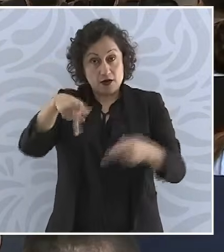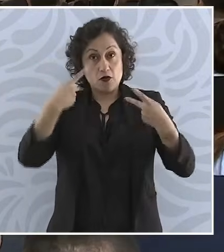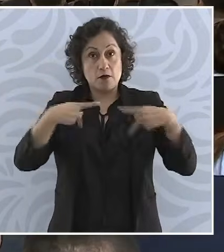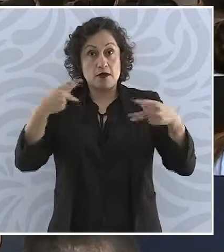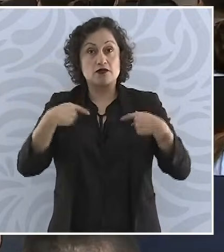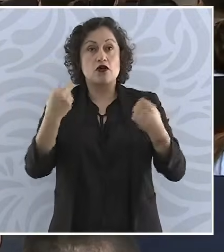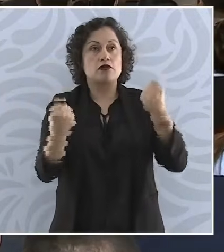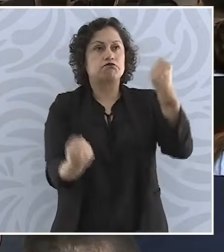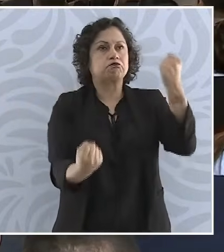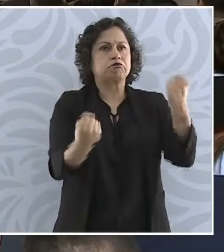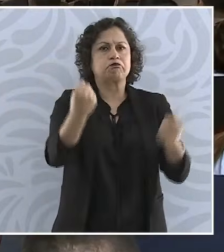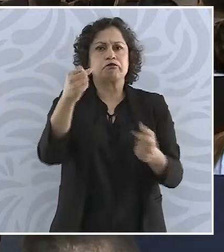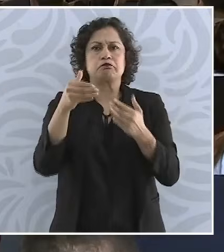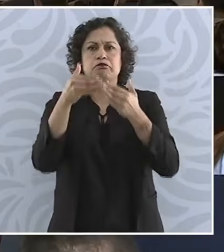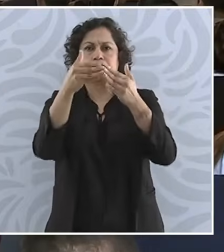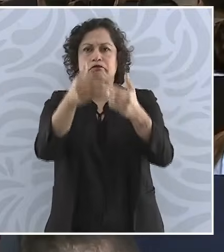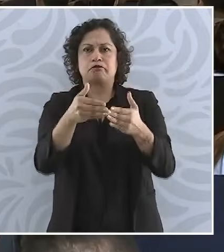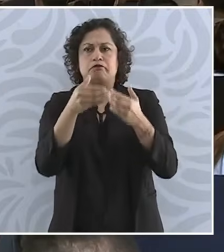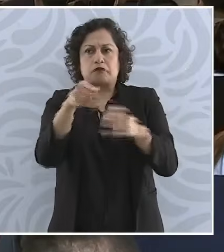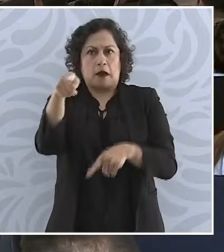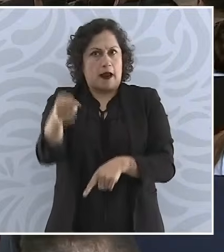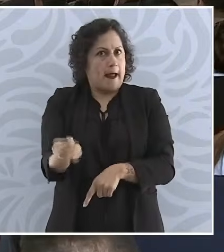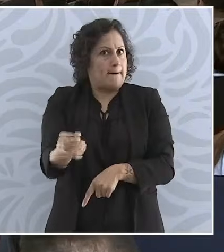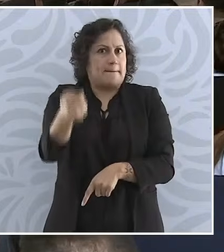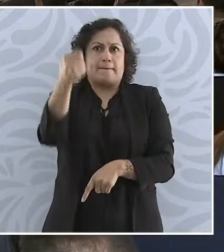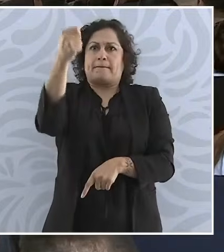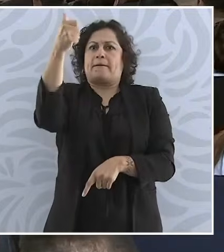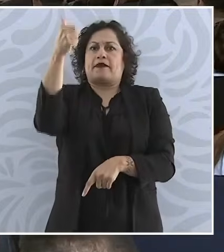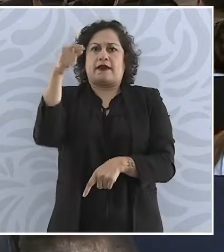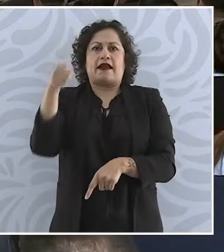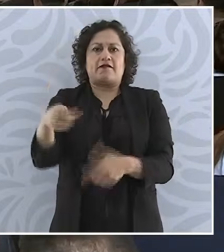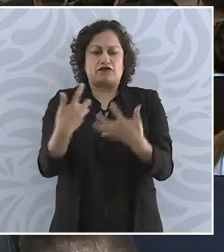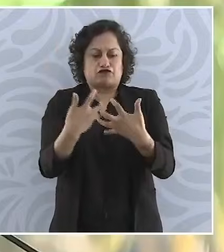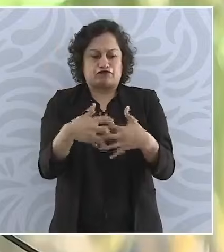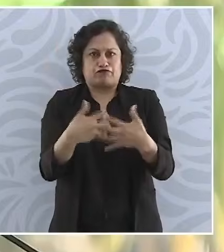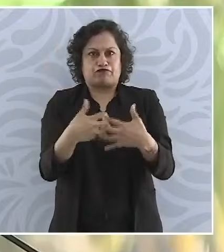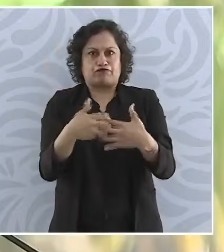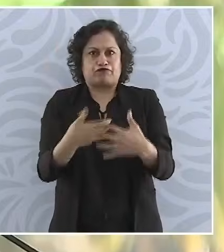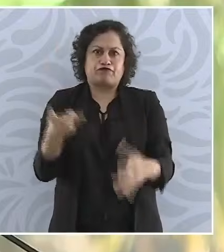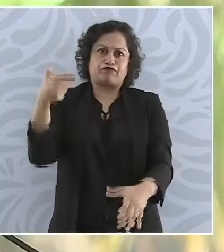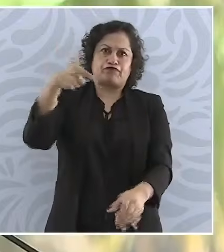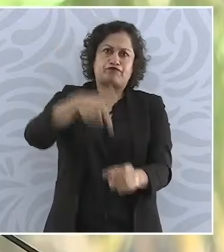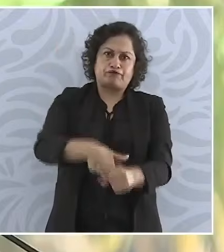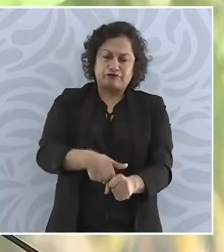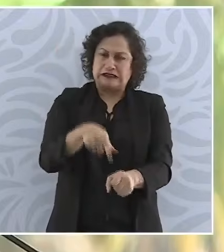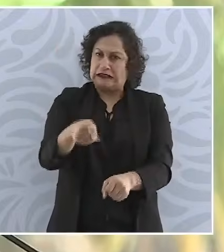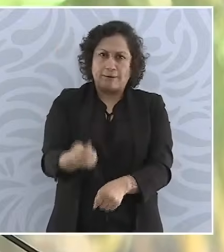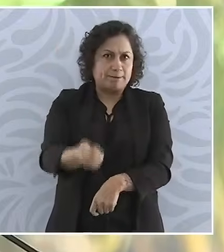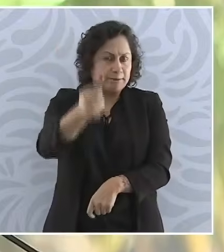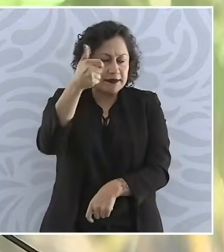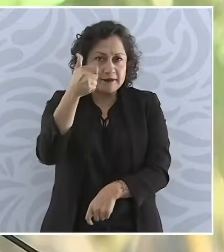habían operado una embarcación con motores diésel tras algunas indicaciones que le dieron mediante